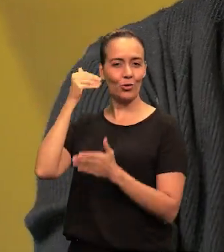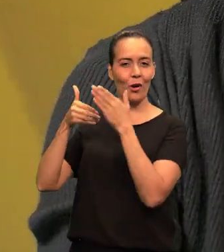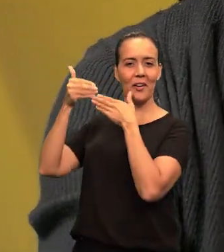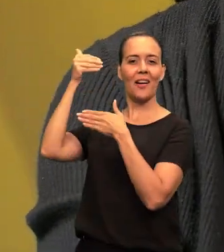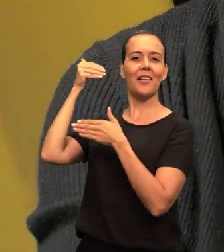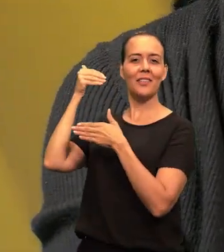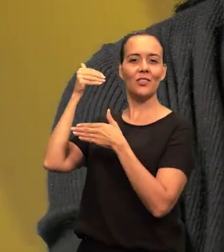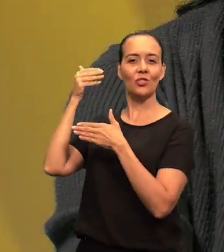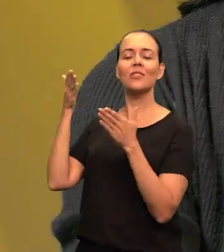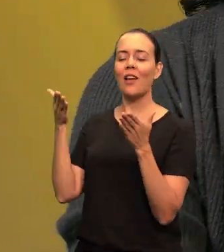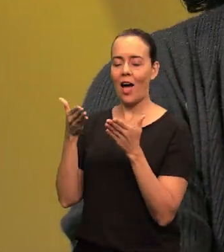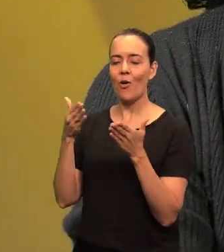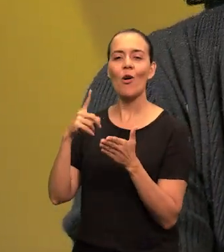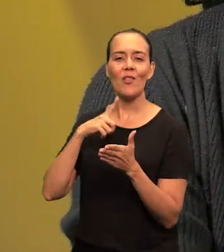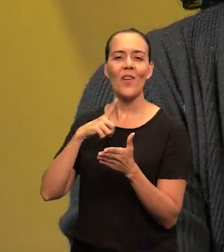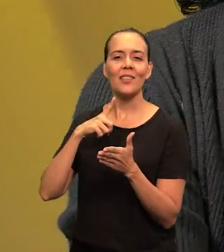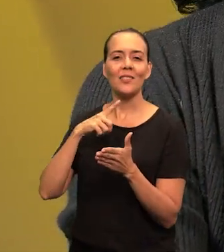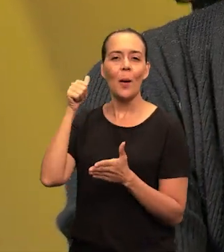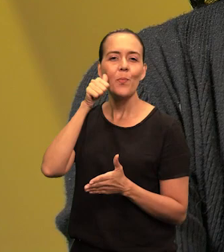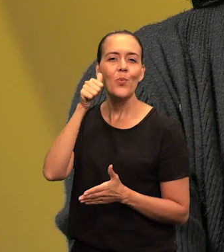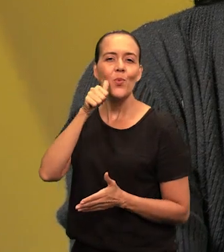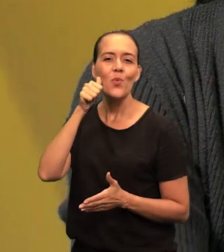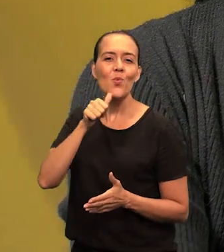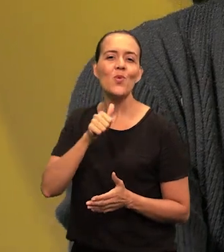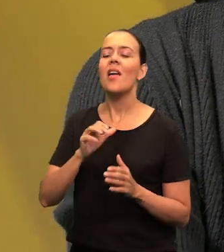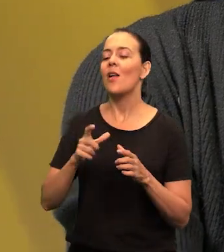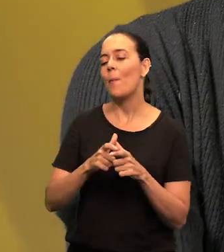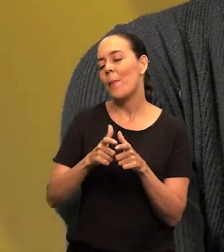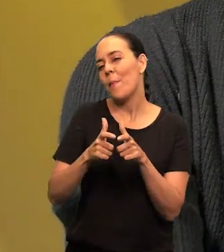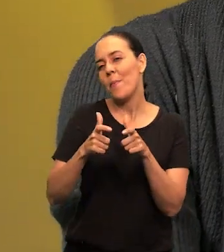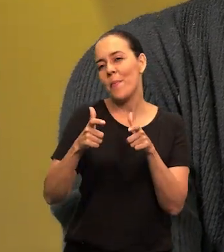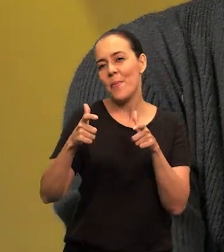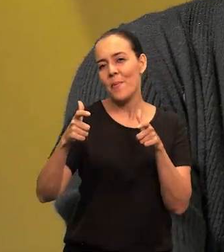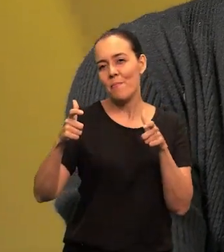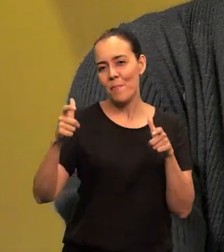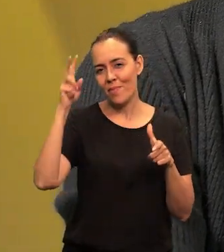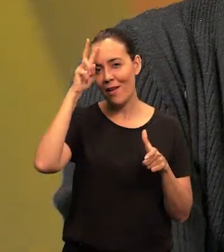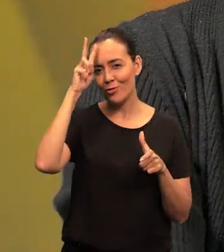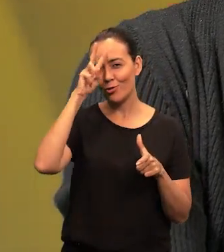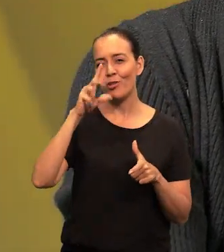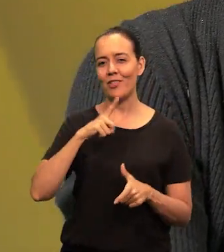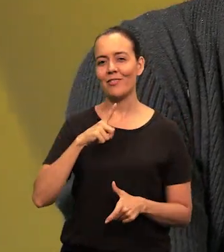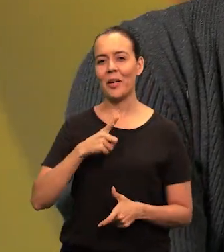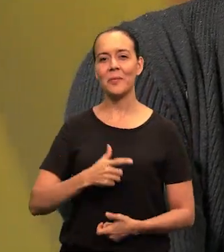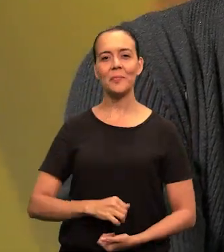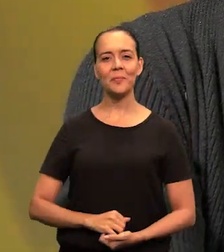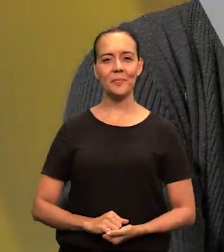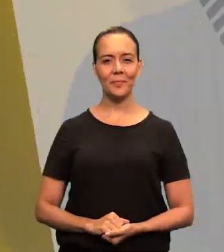E eu não tenho dúvida que daqui por diante, cada vez mais mulheres vão dirigir essa história. Eu não tenho dúvida disso.